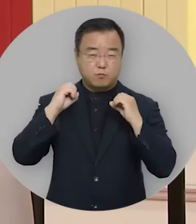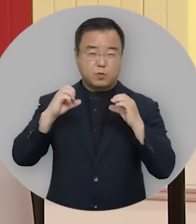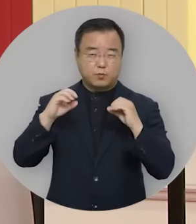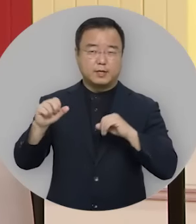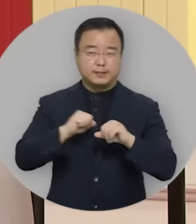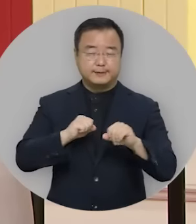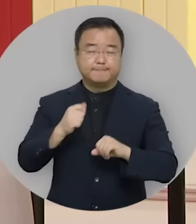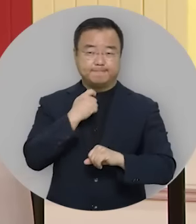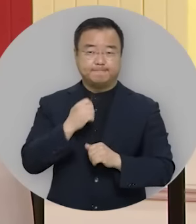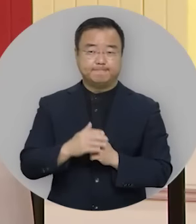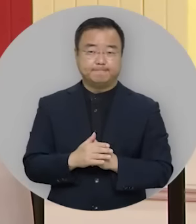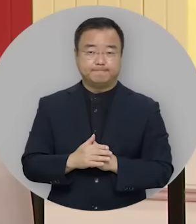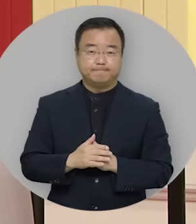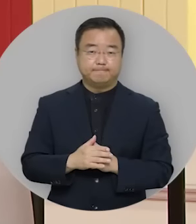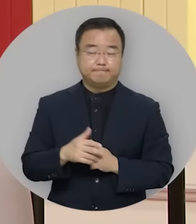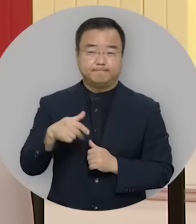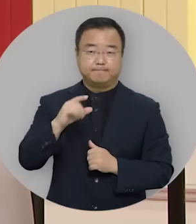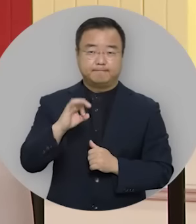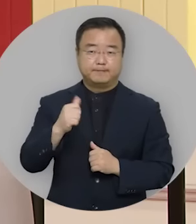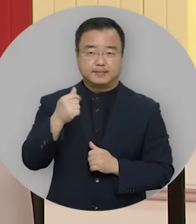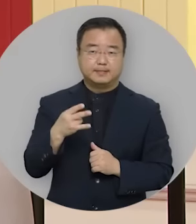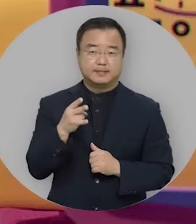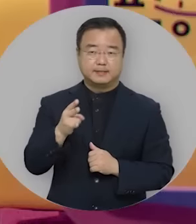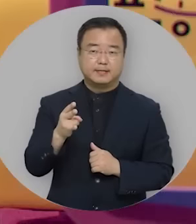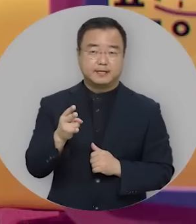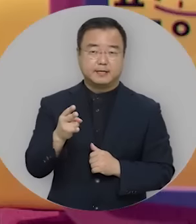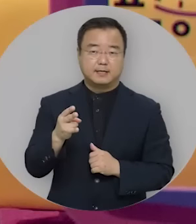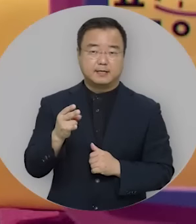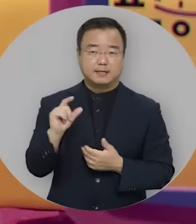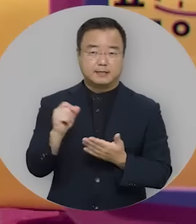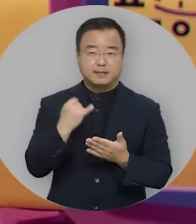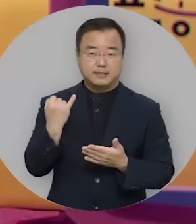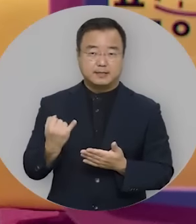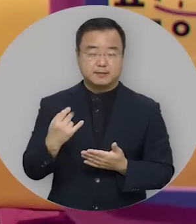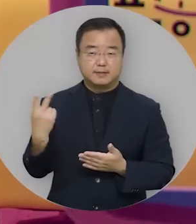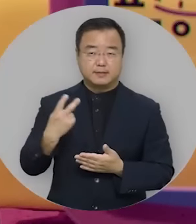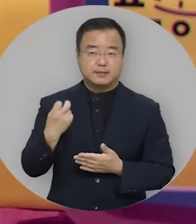정은혜 작가도 우리 2022년 장애인 공간 문화 확산을 위한